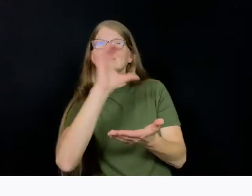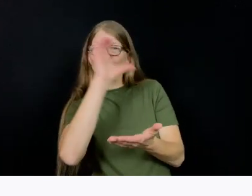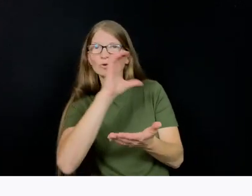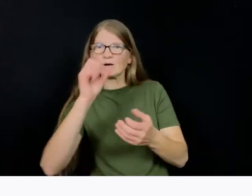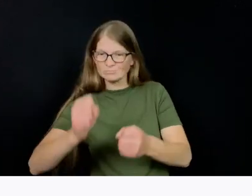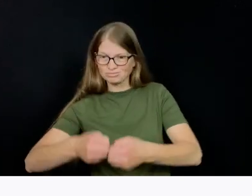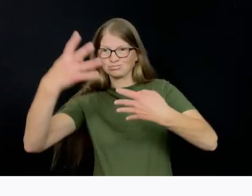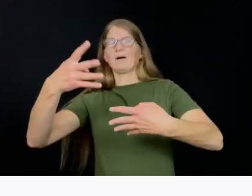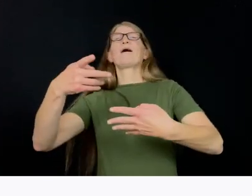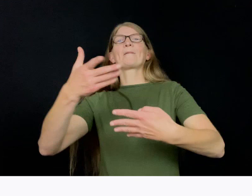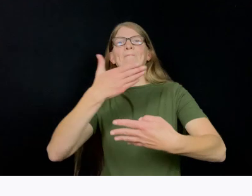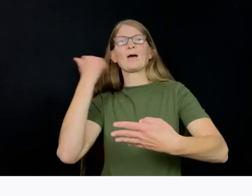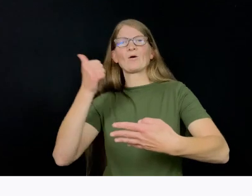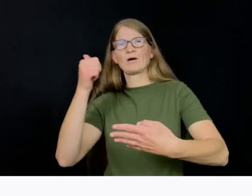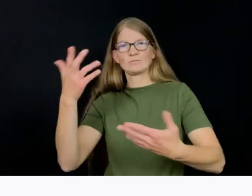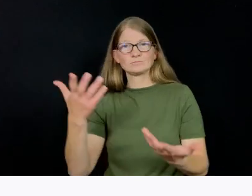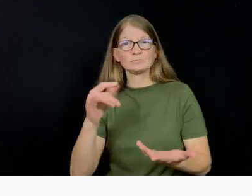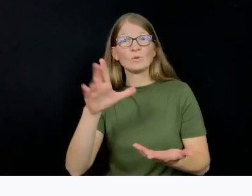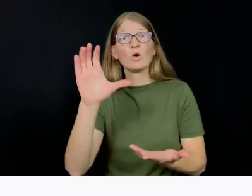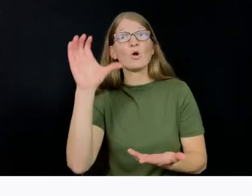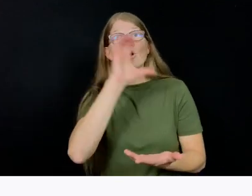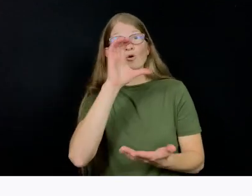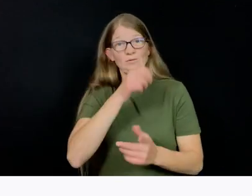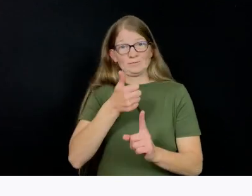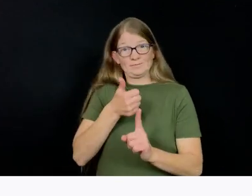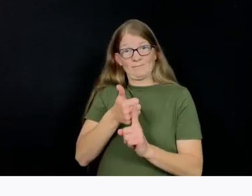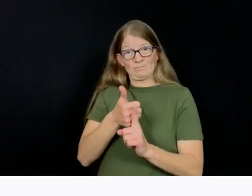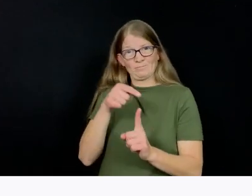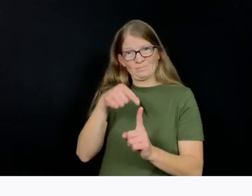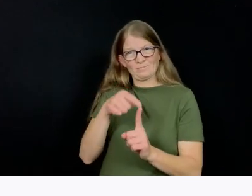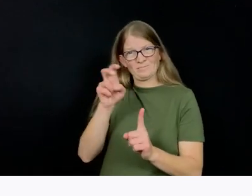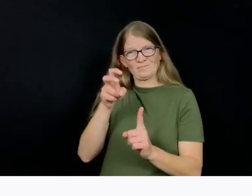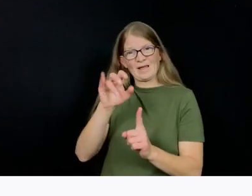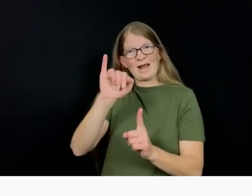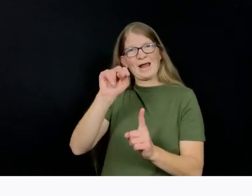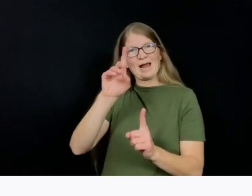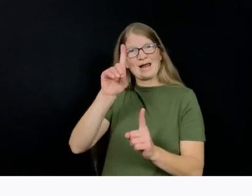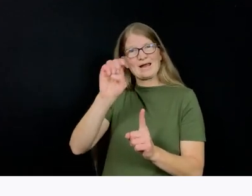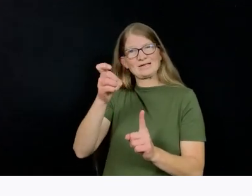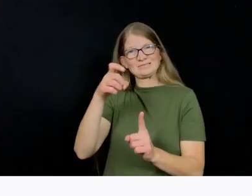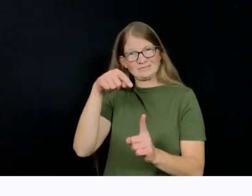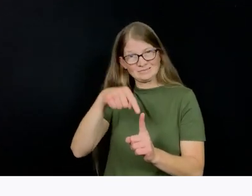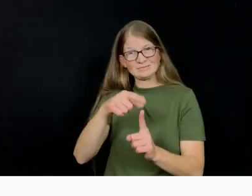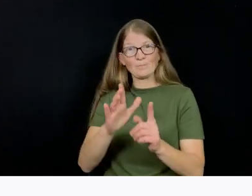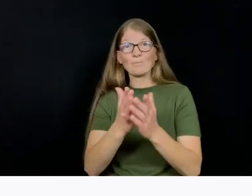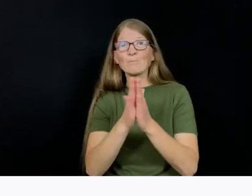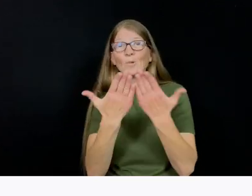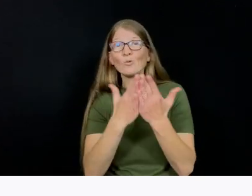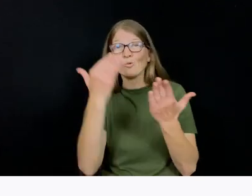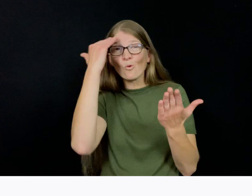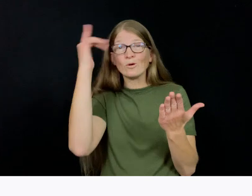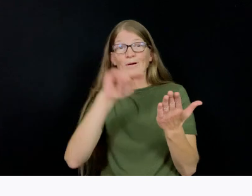يوجد في قلب عملية البحث فهرس مثل ذلك الموجود في الجزء الخلفي من الكتاب ولا يحتوي فهرسنا على صفحات الويب فحسب